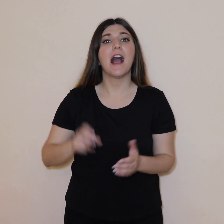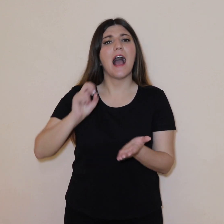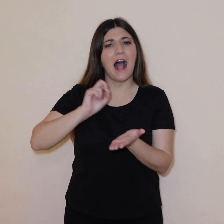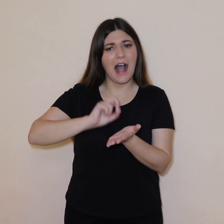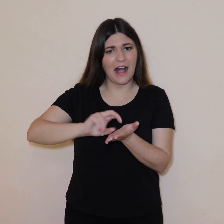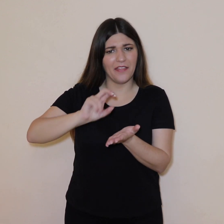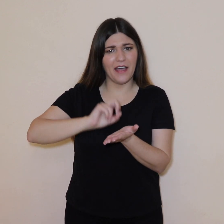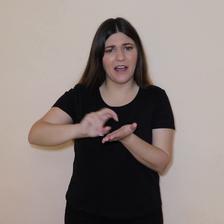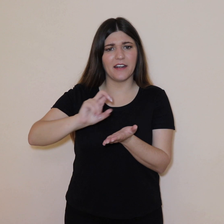Andar